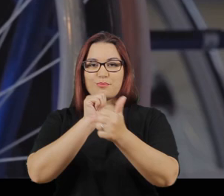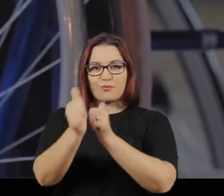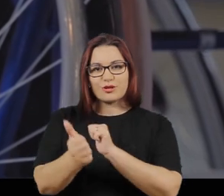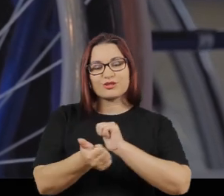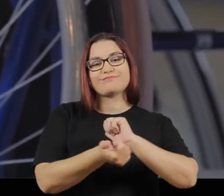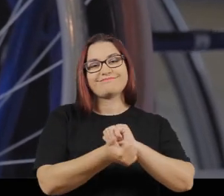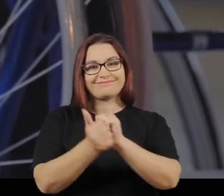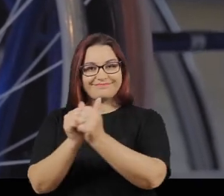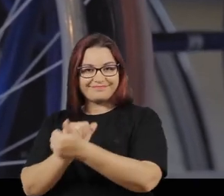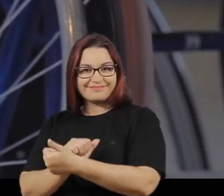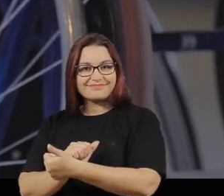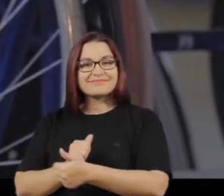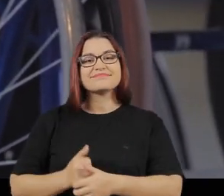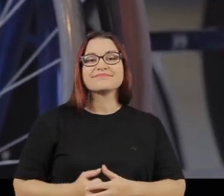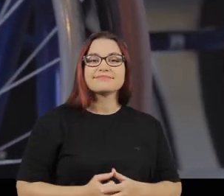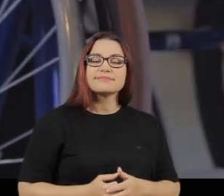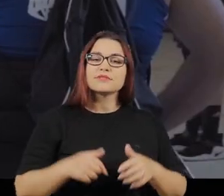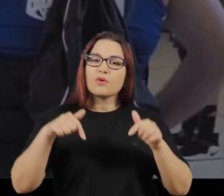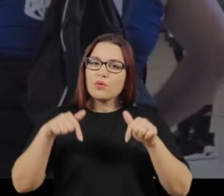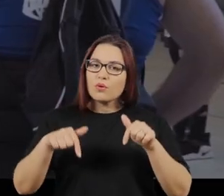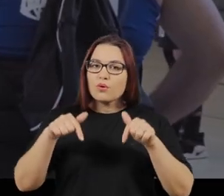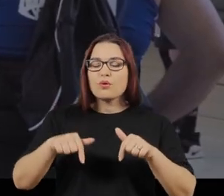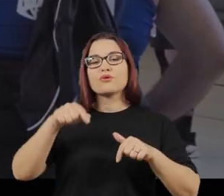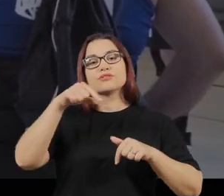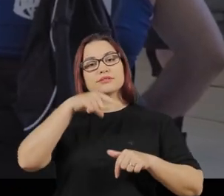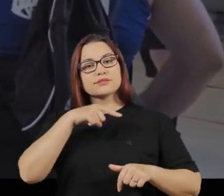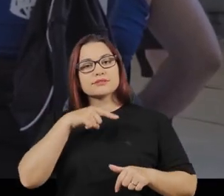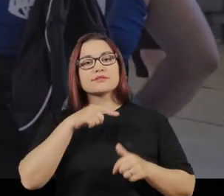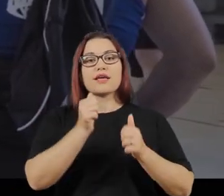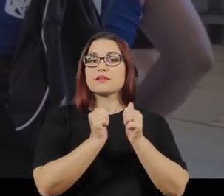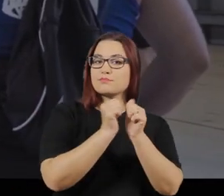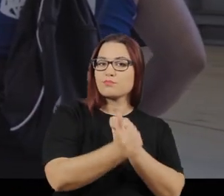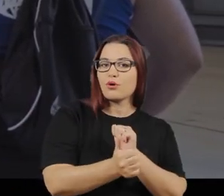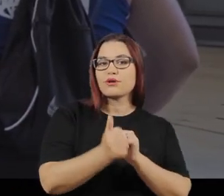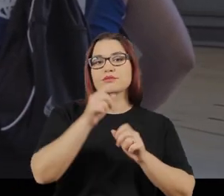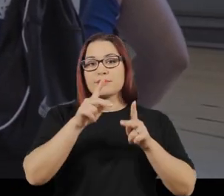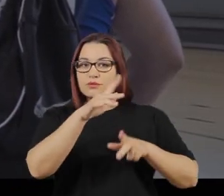acadêmicos da Universidade, acadêmicos com deficiência da universidade, quanto